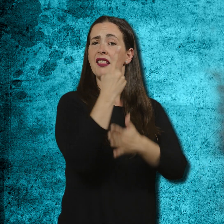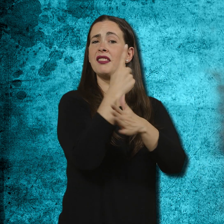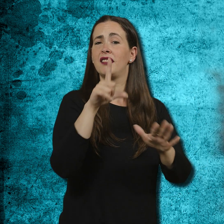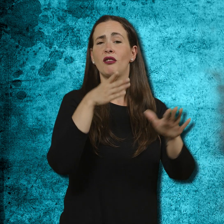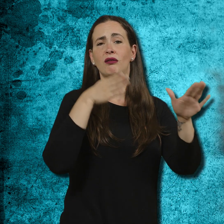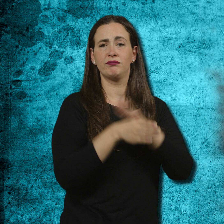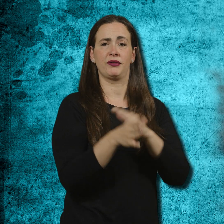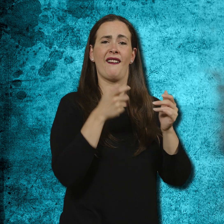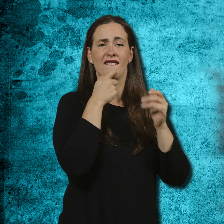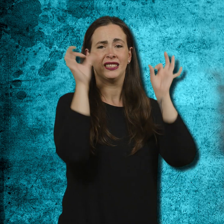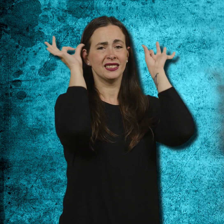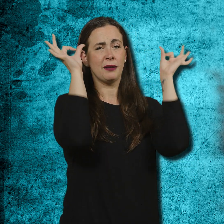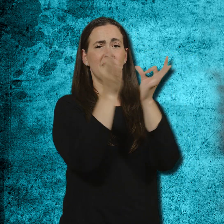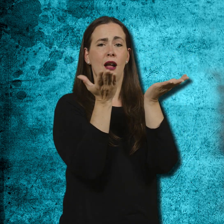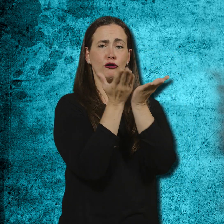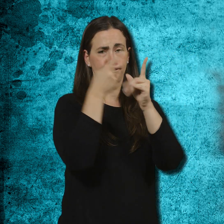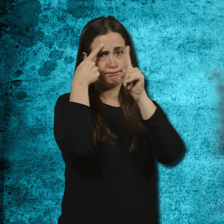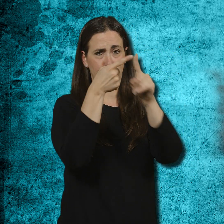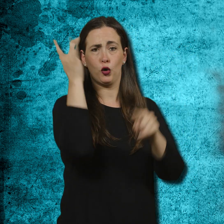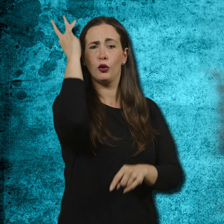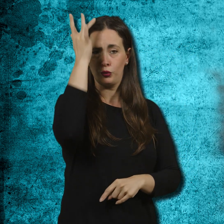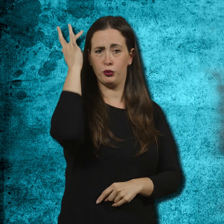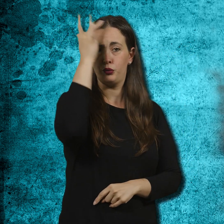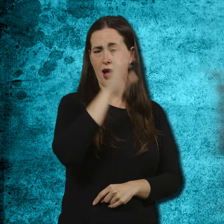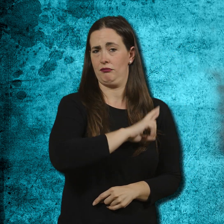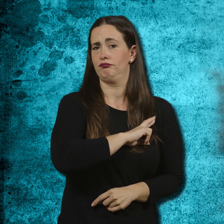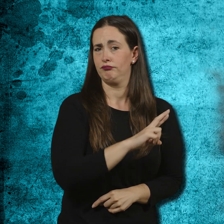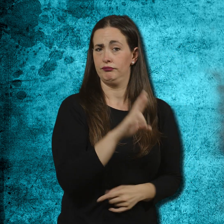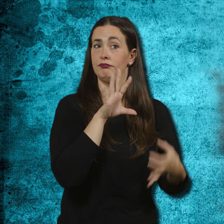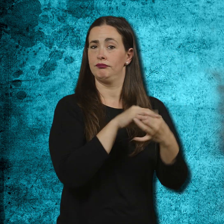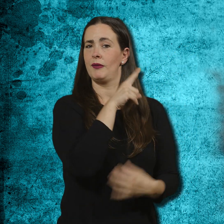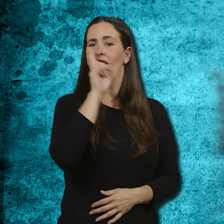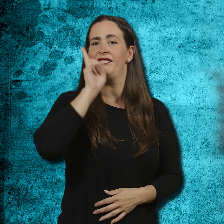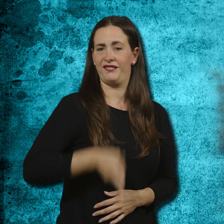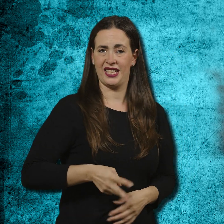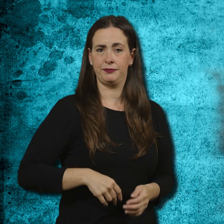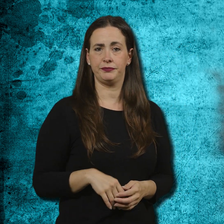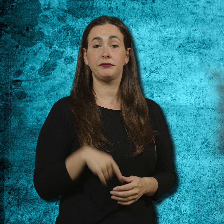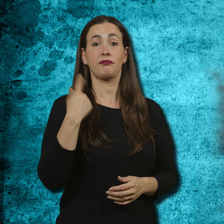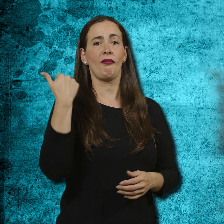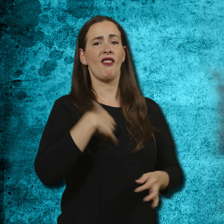Als 17 anys va ingressar en el Seminari barceloní, on va cursar estudis eclesiàstics, que va acabar a Vic.